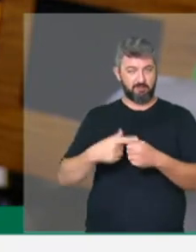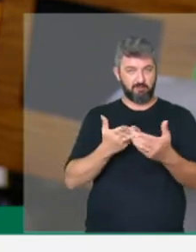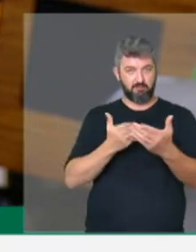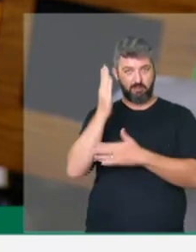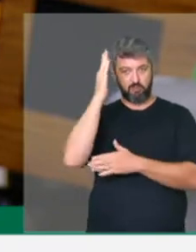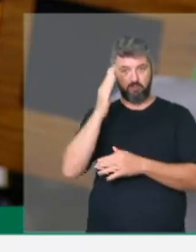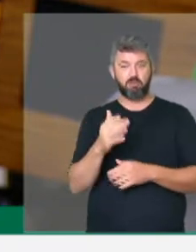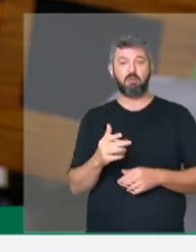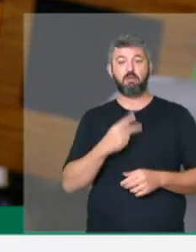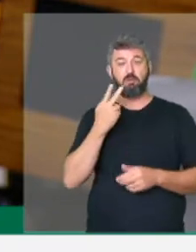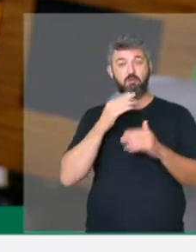POPULAÇÃO DESSA CIDADE QUE EU TANTO PREZO. CONTE SEMPRE